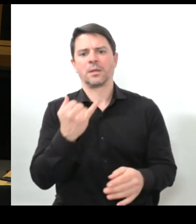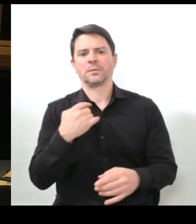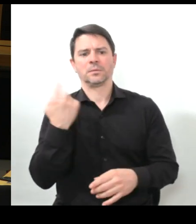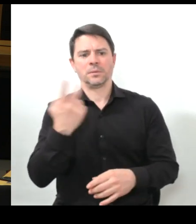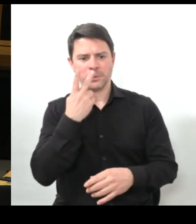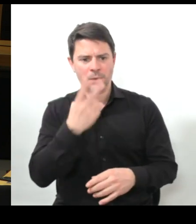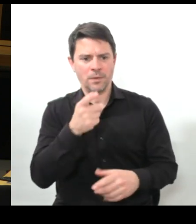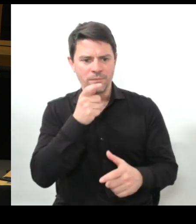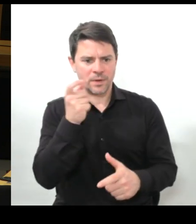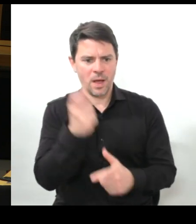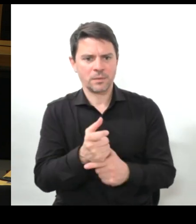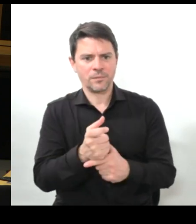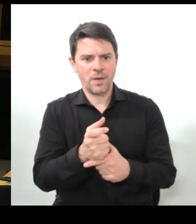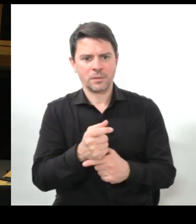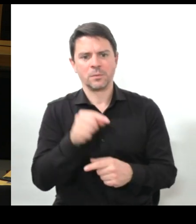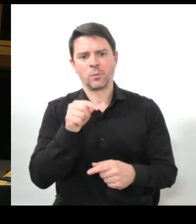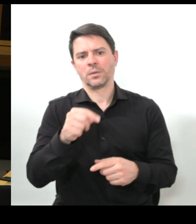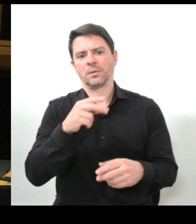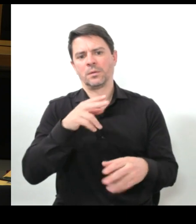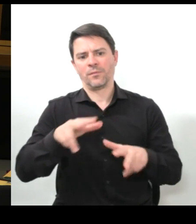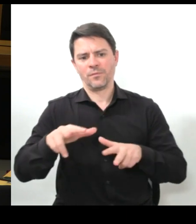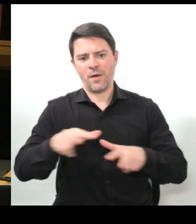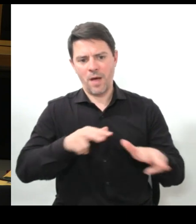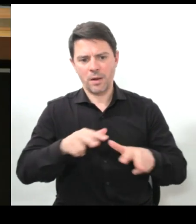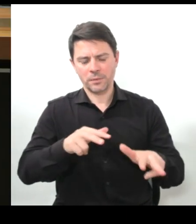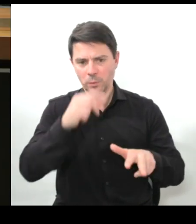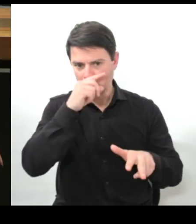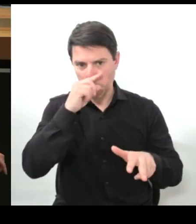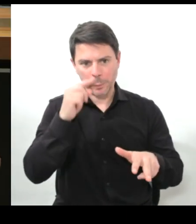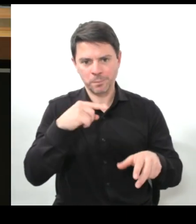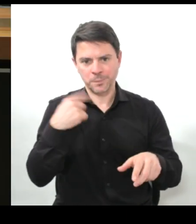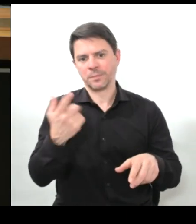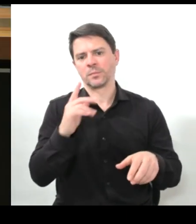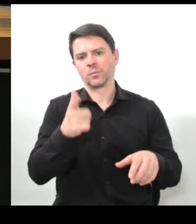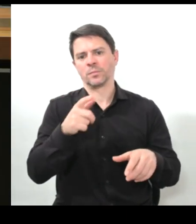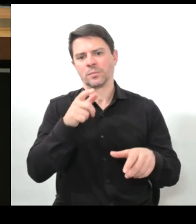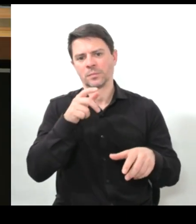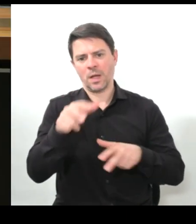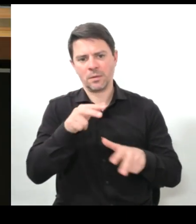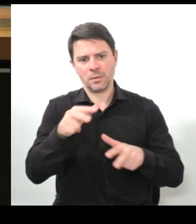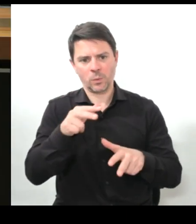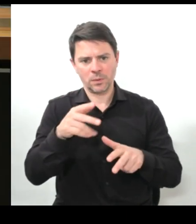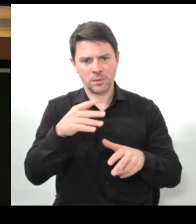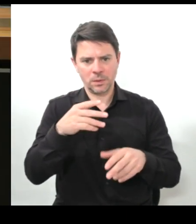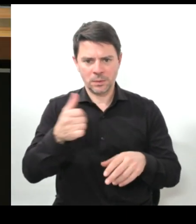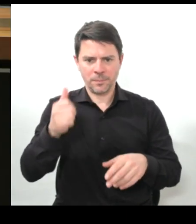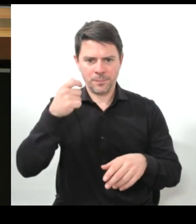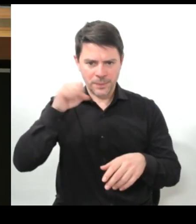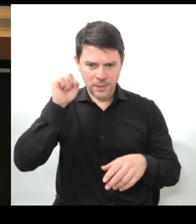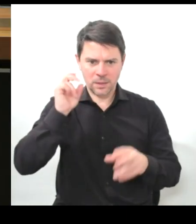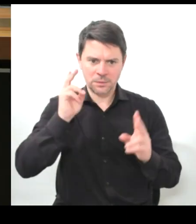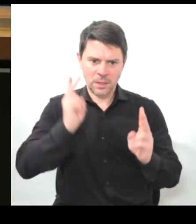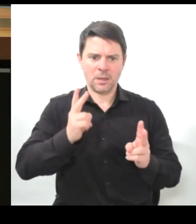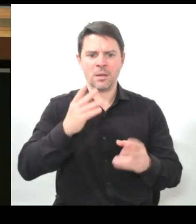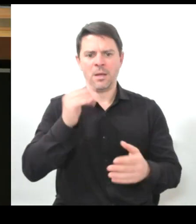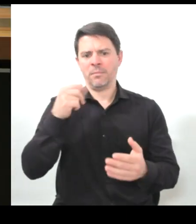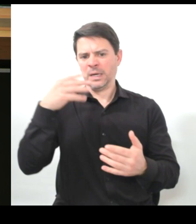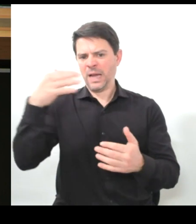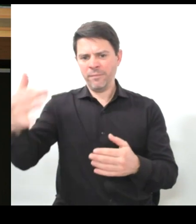sein kann, dass am Ende des Tages nicht jemand da ist in den Bezirken, der nach oben zeigt und der war verantwortlich und oben ist jemand, der darunter zeigen, sagen die, nee,